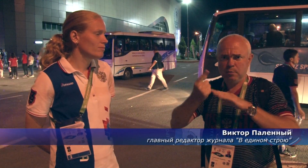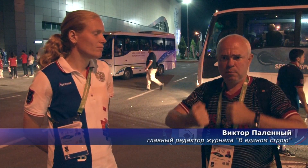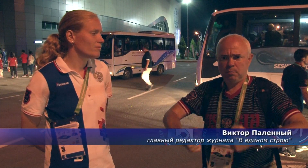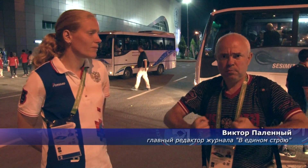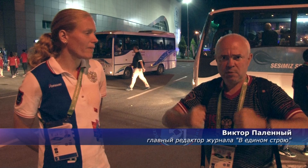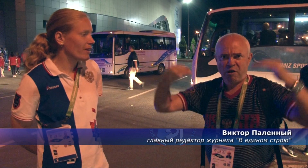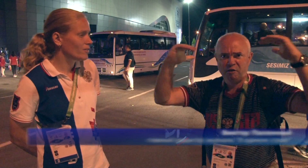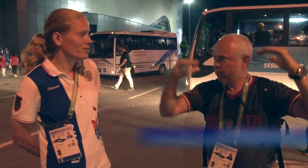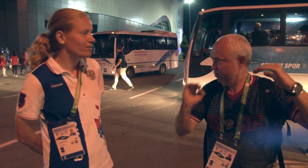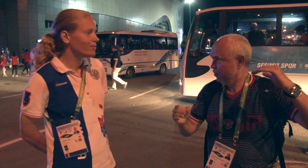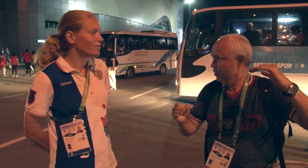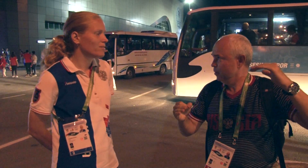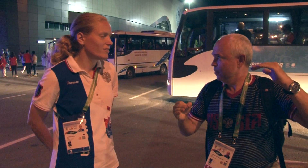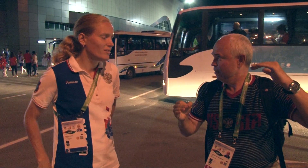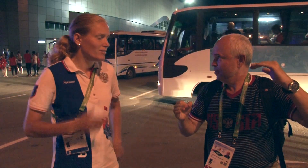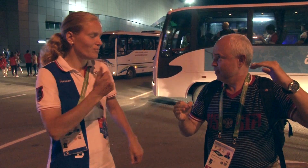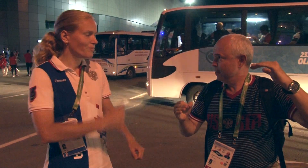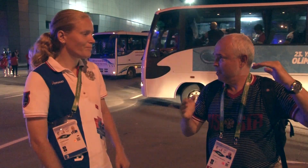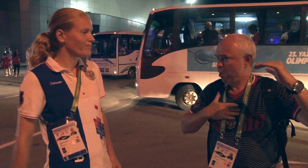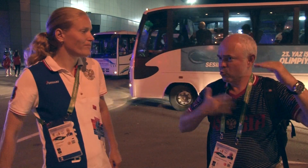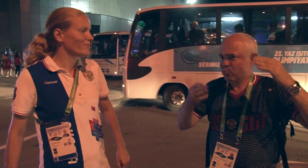Польки оказались крепкими, такими крупными... Верно? Да.